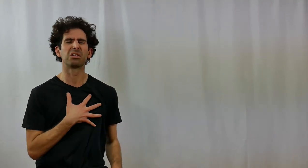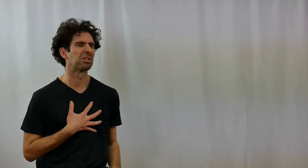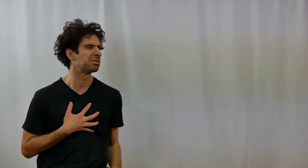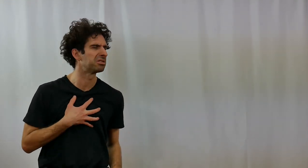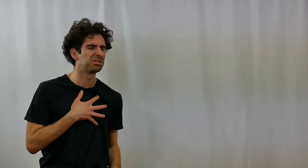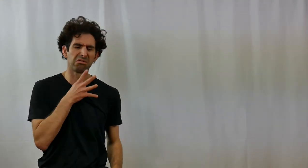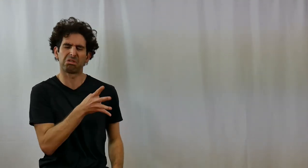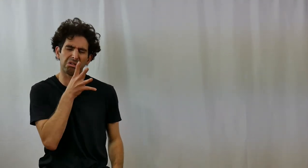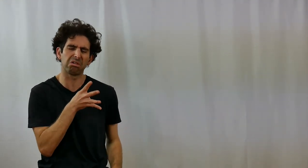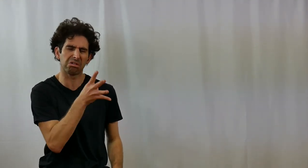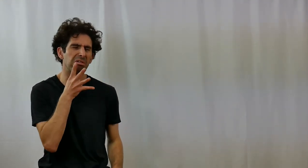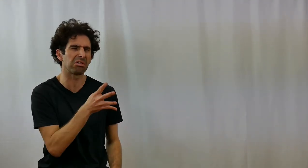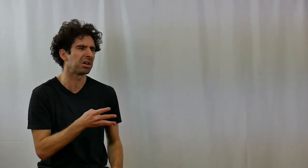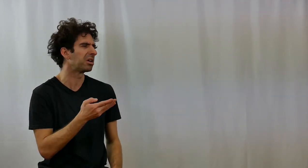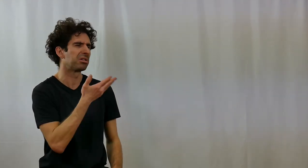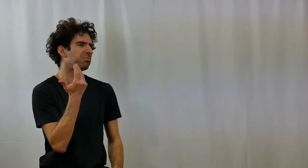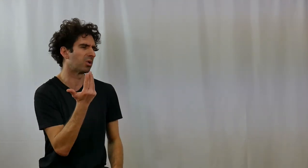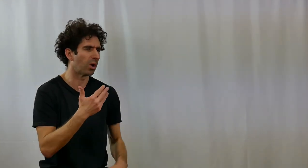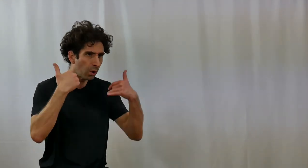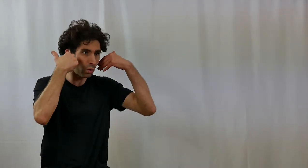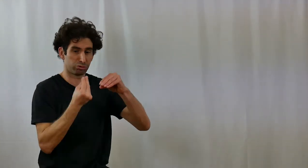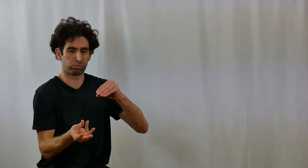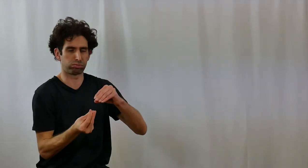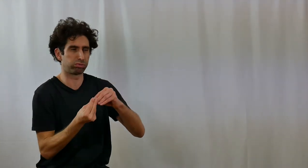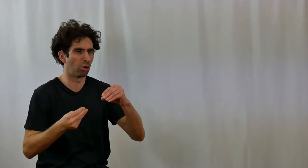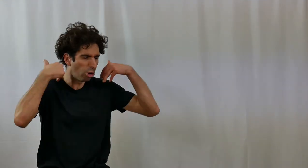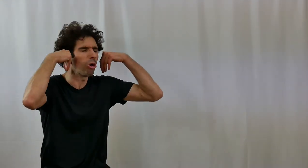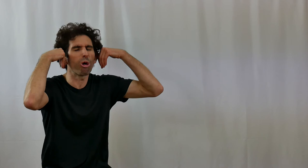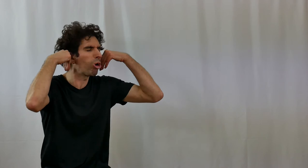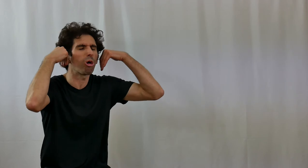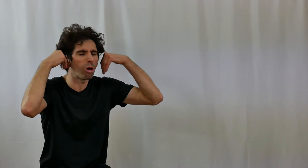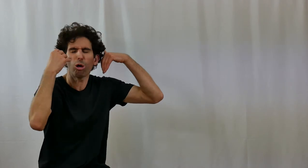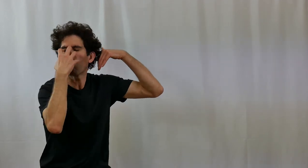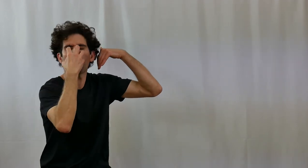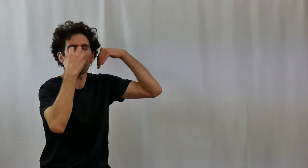nausées, vomissements. C'est mieux de les donner à manger aux cochons.